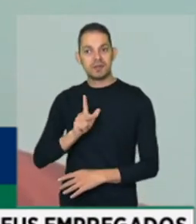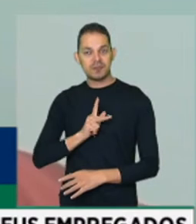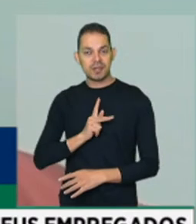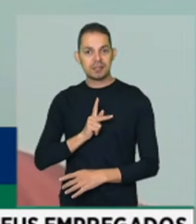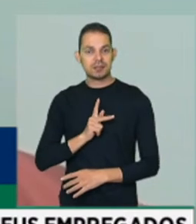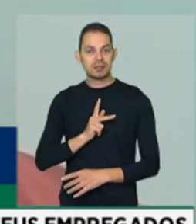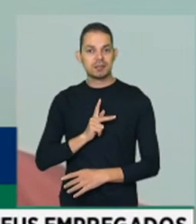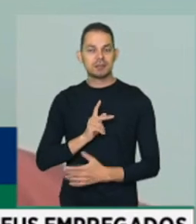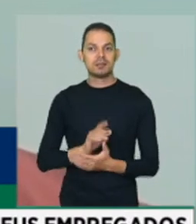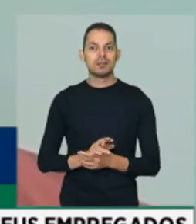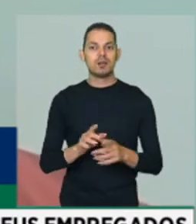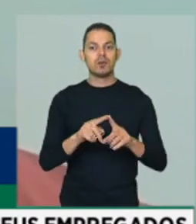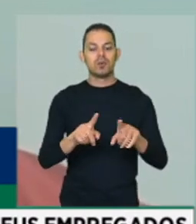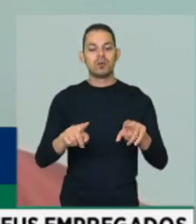POPULAÇÃO. TIRARAM O BODE DA